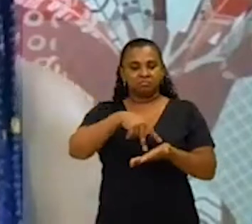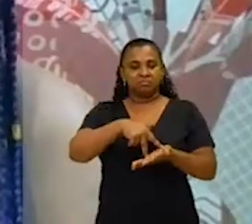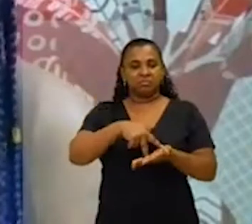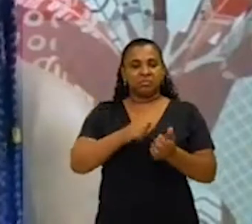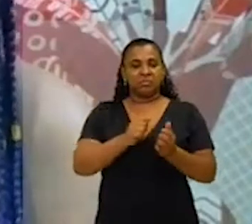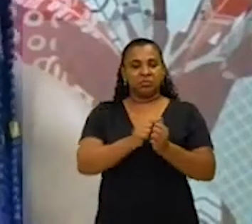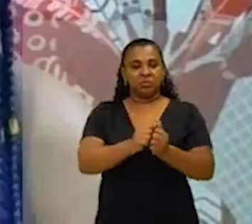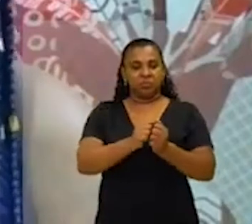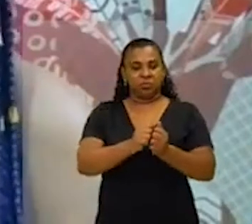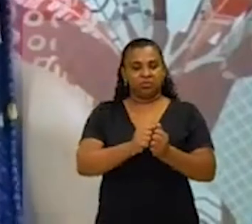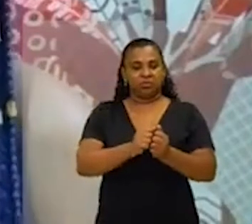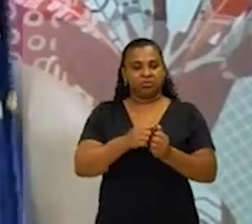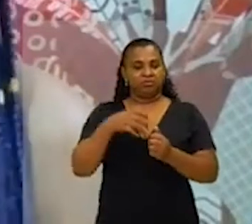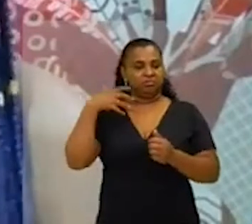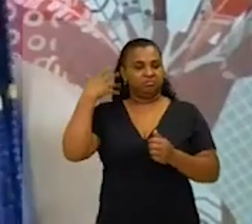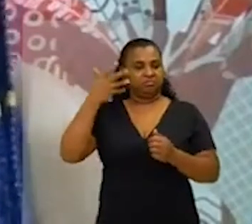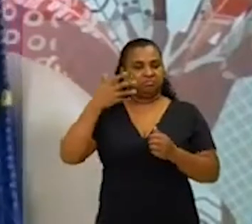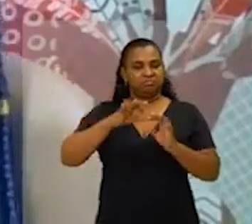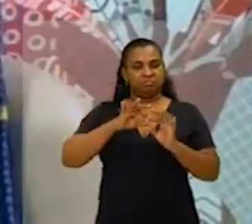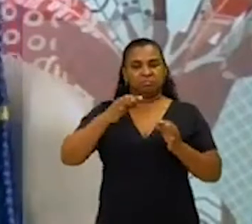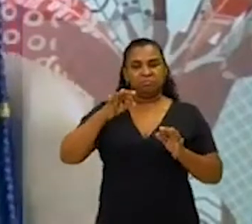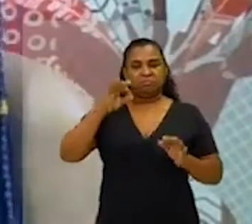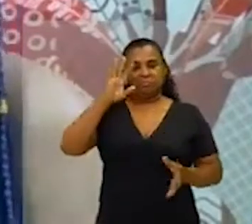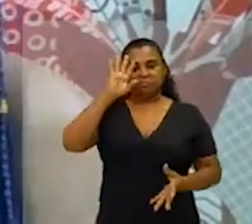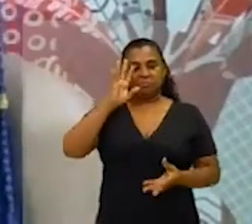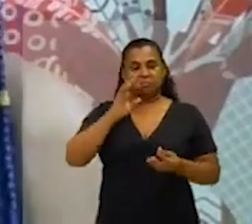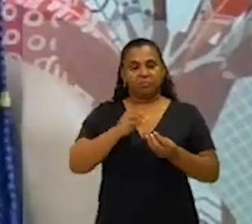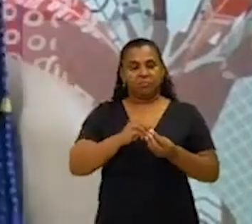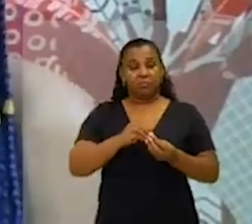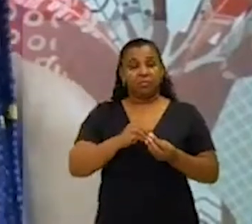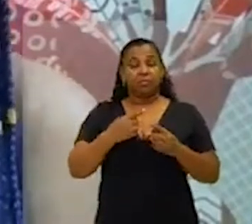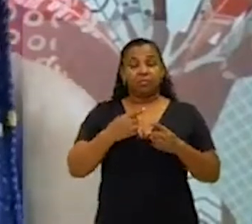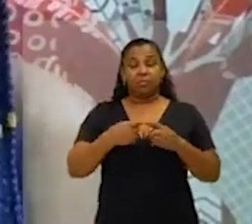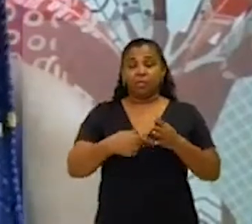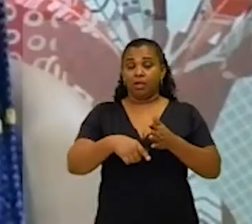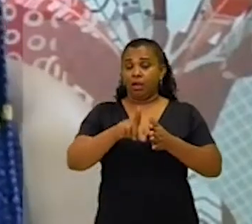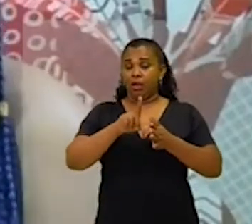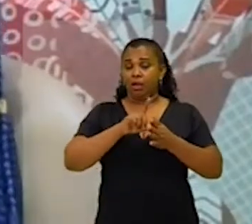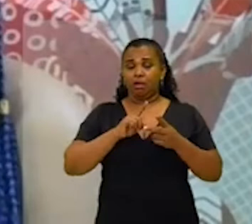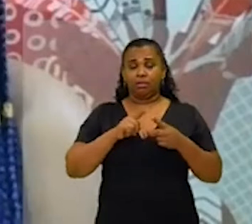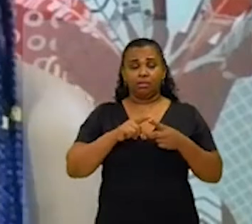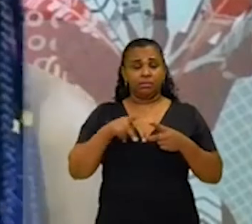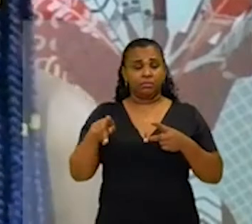em breve na minha fala porque foi totalmente contemplada pela sala da professora Edilene